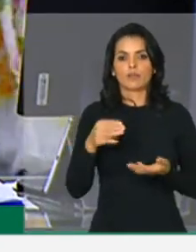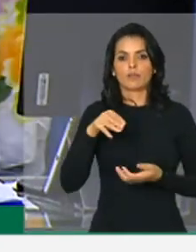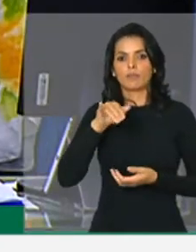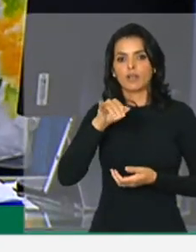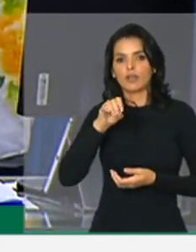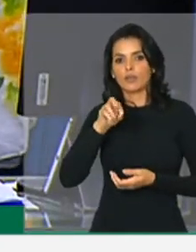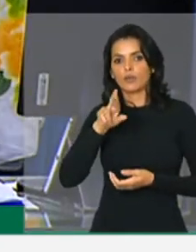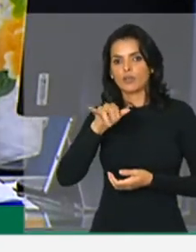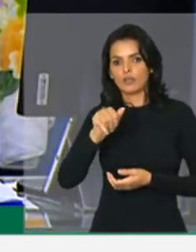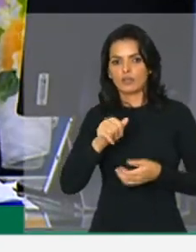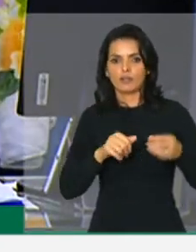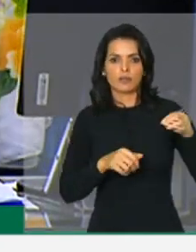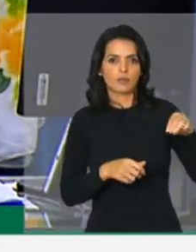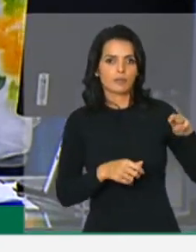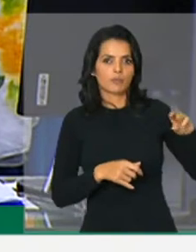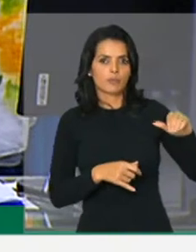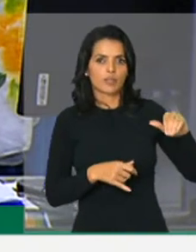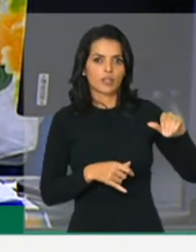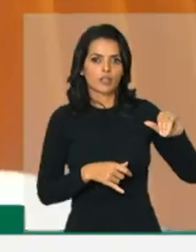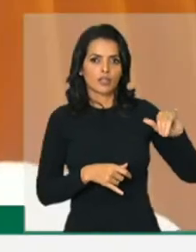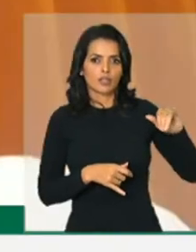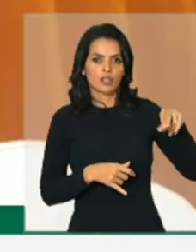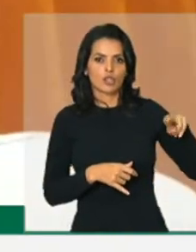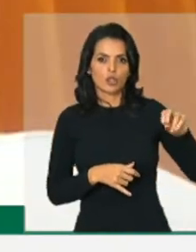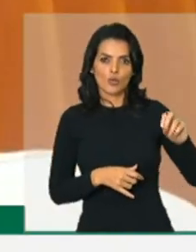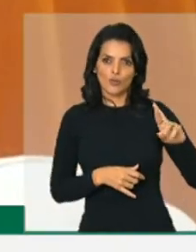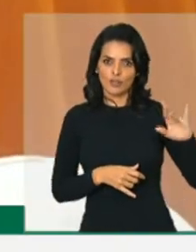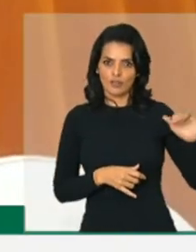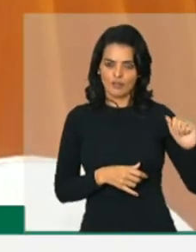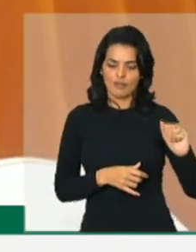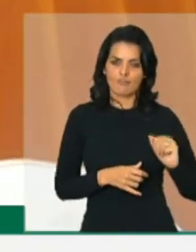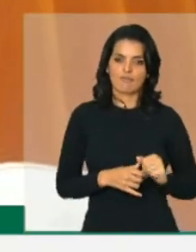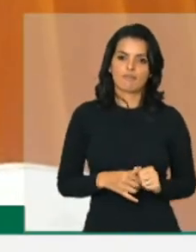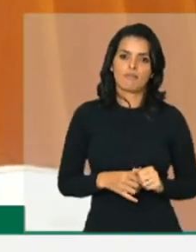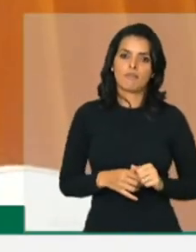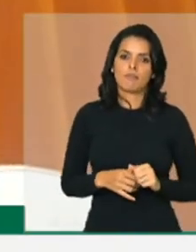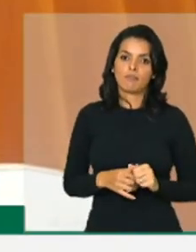DISSE O MEU COLEGA POMPEO DE MATTOS, DE QUE NÓS TODOS, DA OPOSIÇÃO QUEREMOS UMA